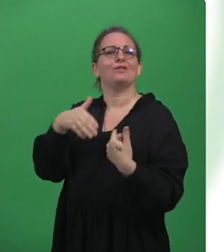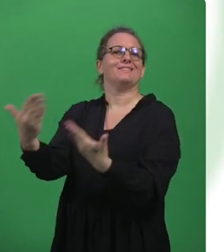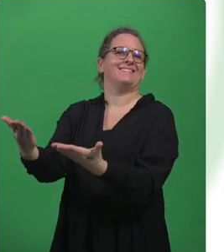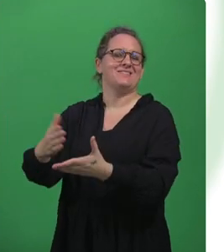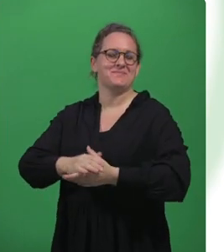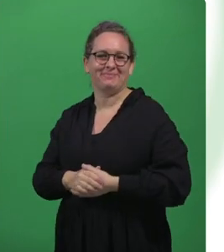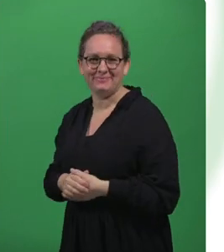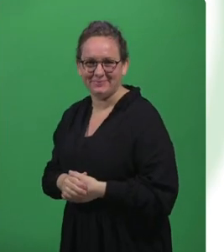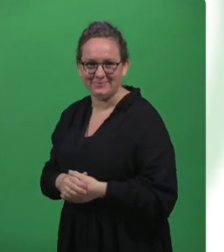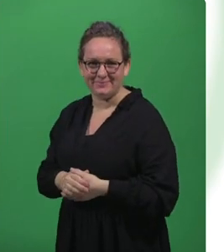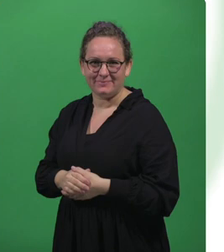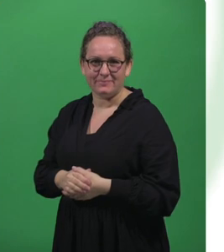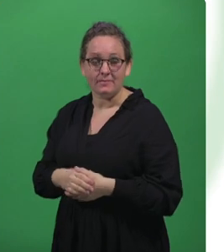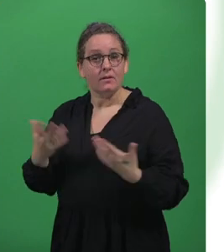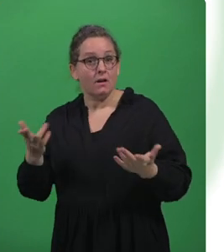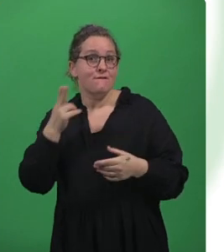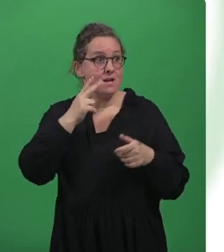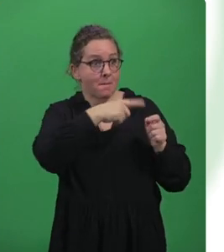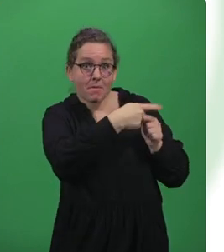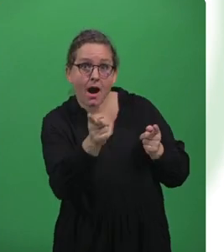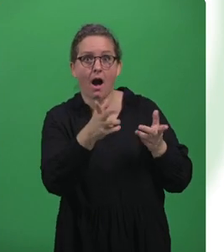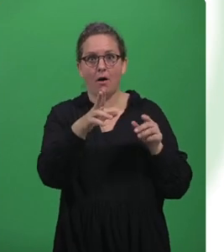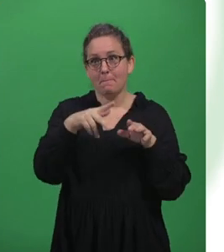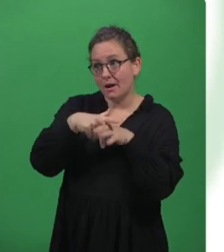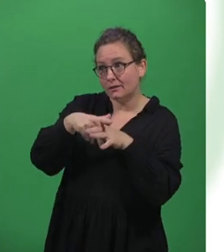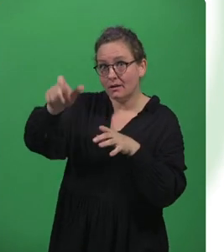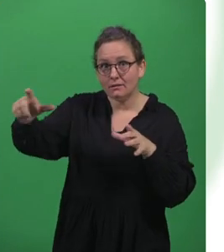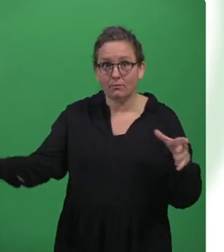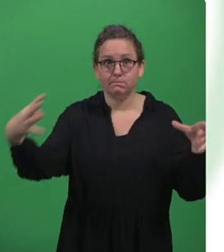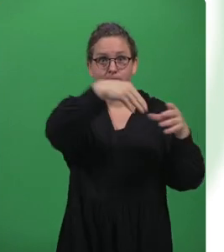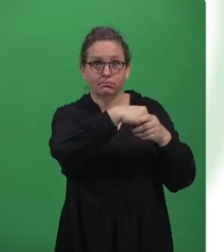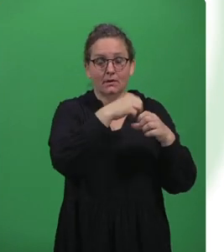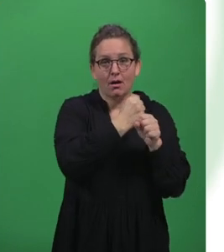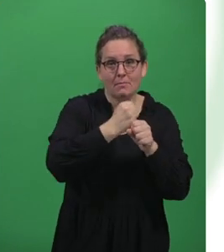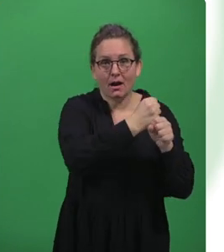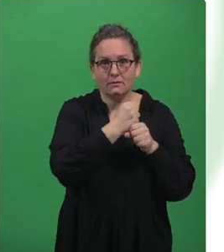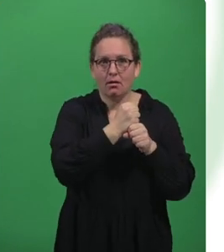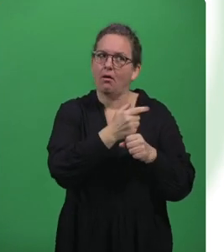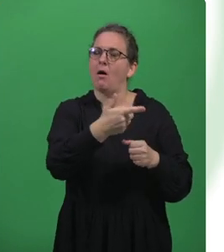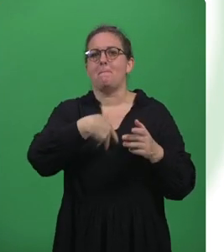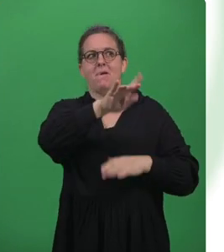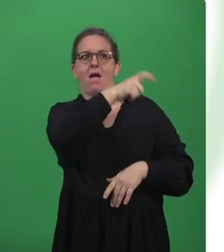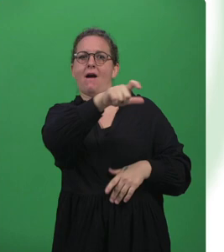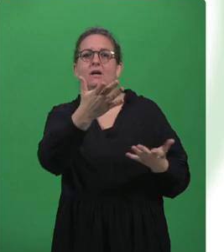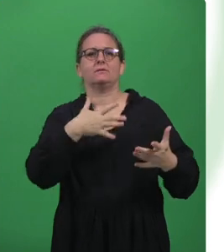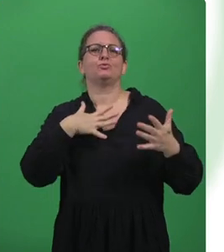und Menschen mit Behinderung eine Chance geben. Karin Praniess-Kastner: Unternehmen, die Menschen mit Behinderung beschäftigen, genießen einen besonders hohen Sympatie wert.